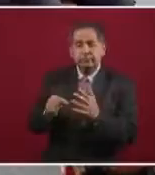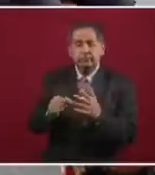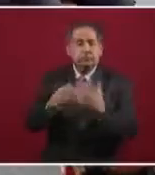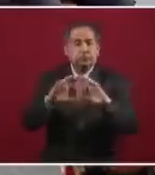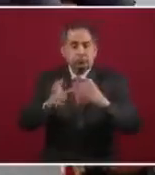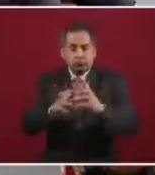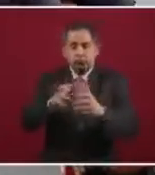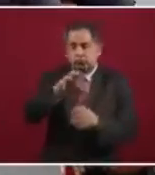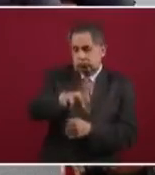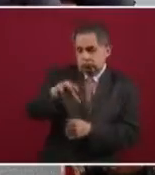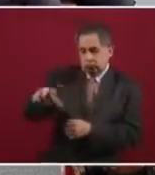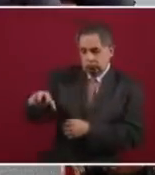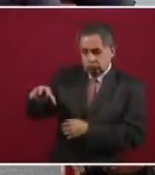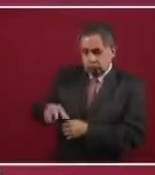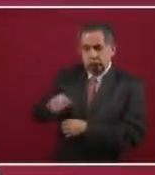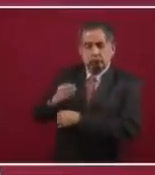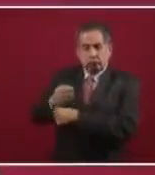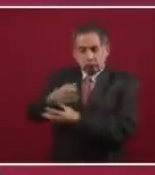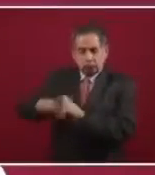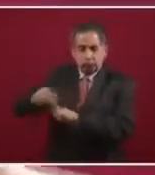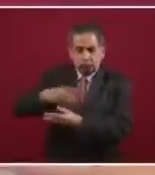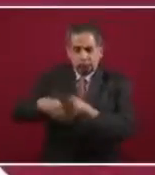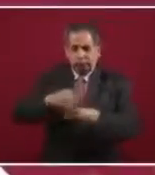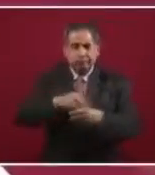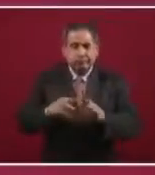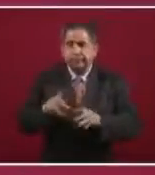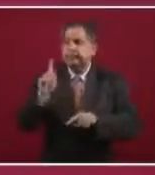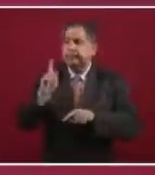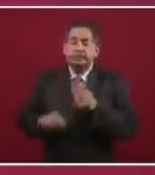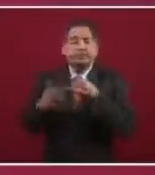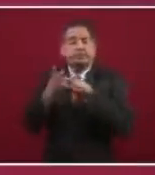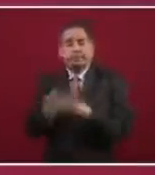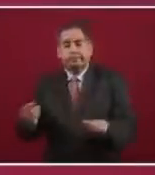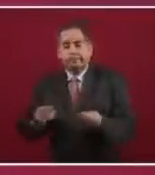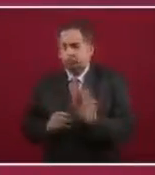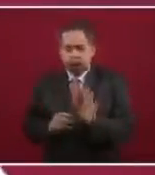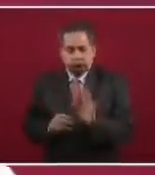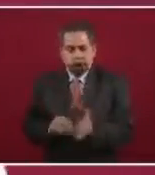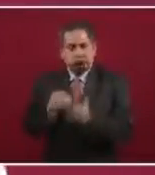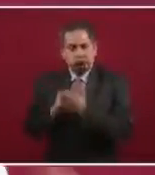y en evaluación interna, de ninguna forma desaparece en las facultades.